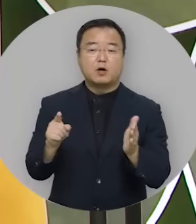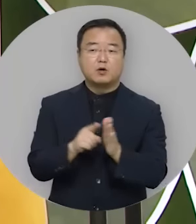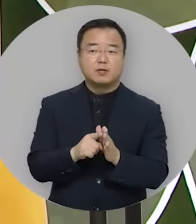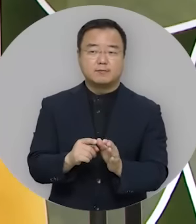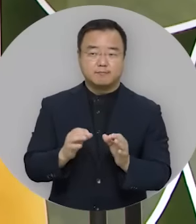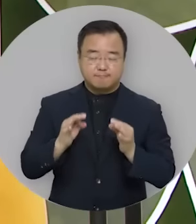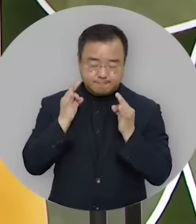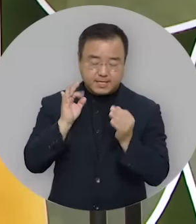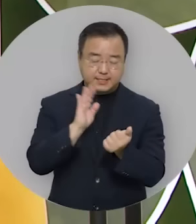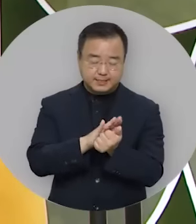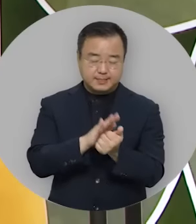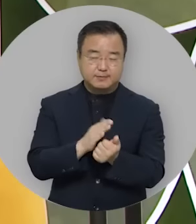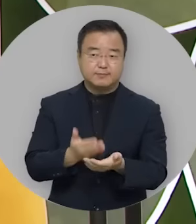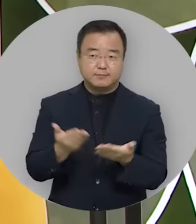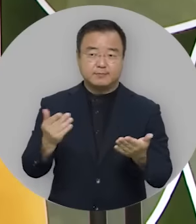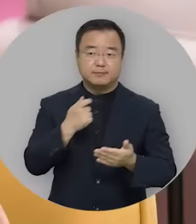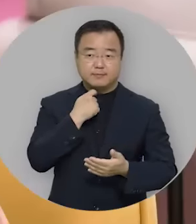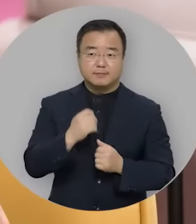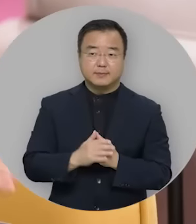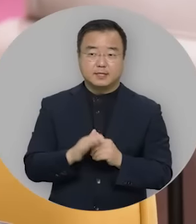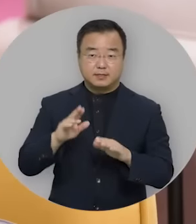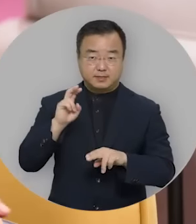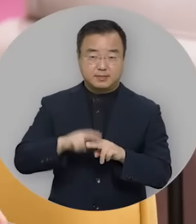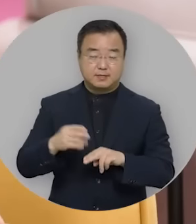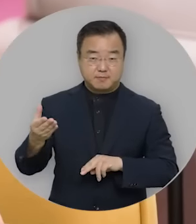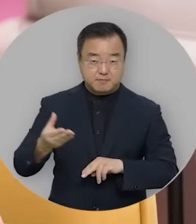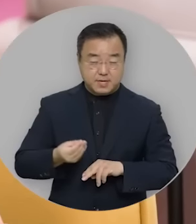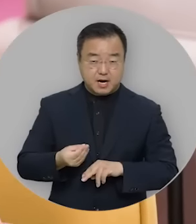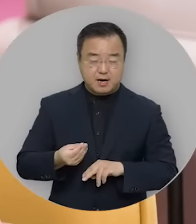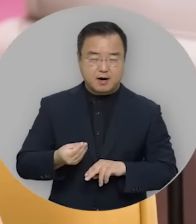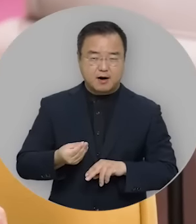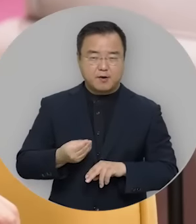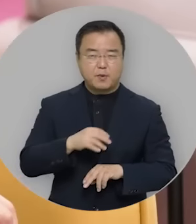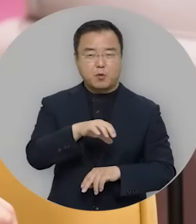아낌없는 지원을 다하겠습니다. 특히 이 자리를 빌려서 일선 현장에서